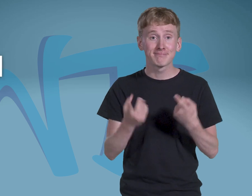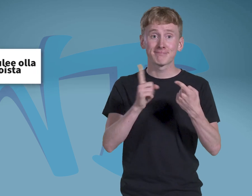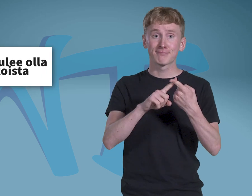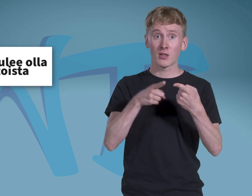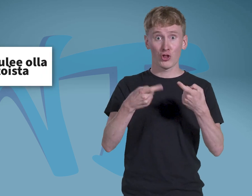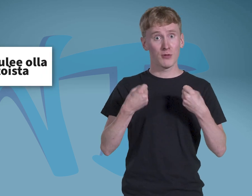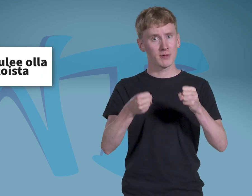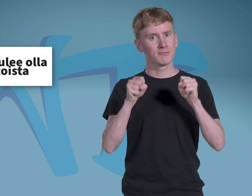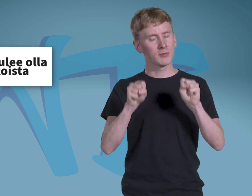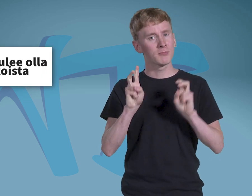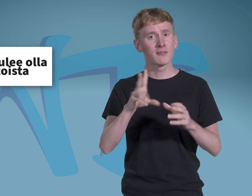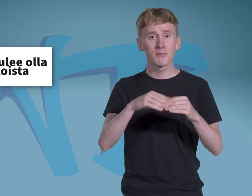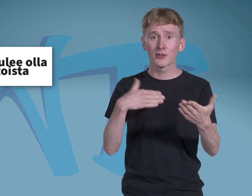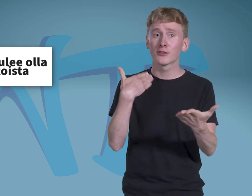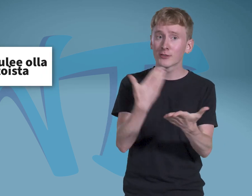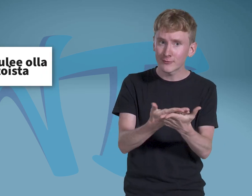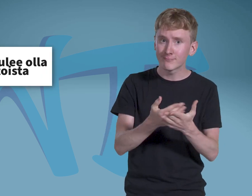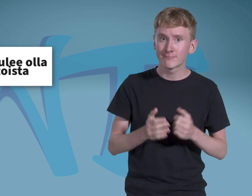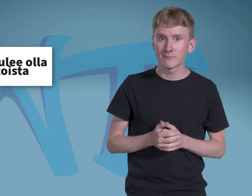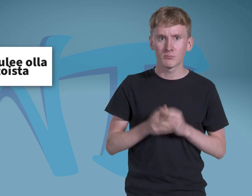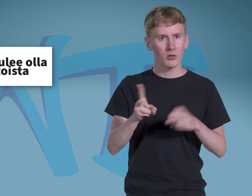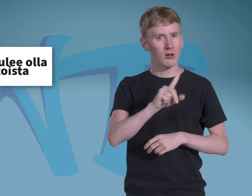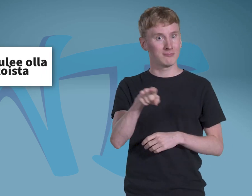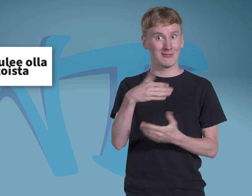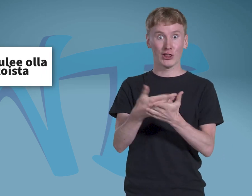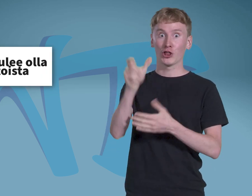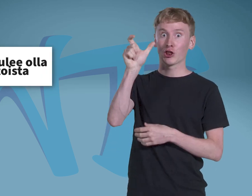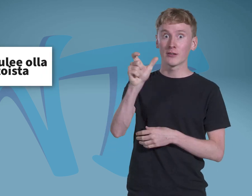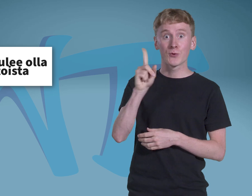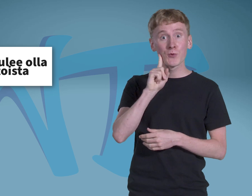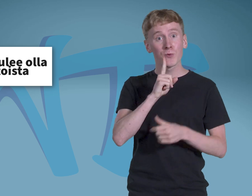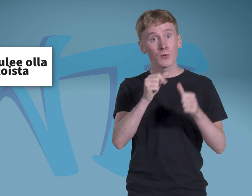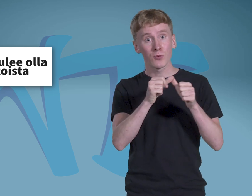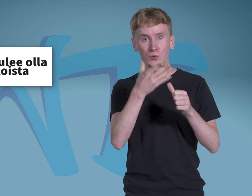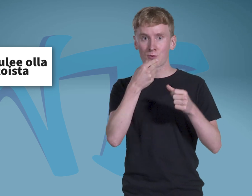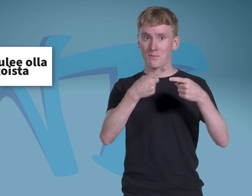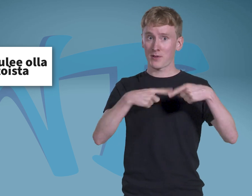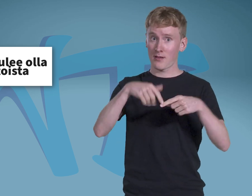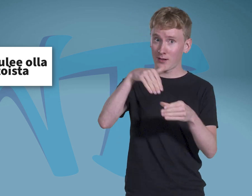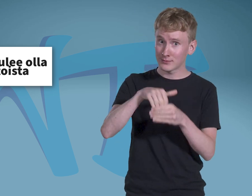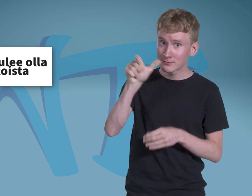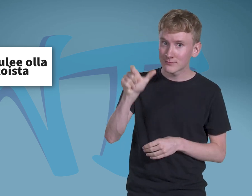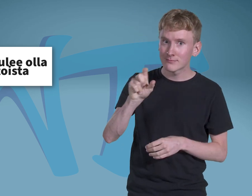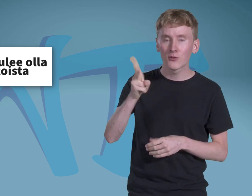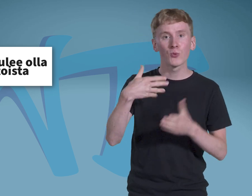Toiminnan tulee olla vapaaehtoista, eikä ehdokas saa olla Kuurojen Liiton nuorisotoimikunnan jäsen tai -